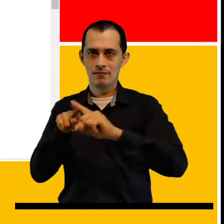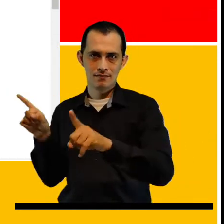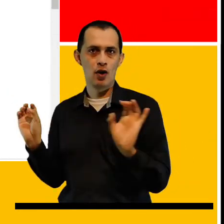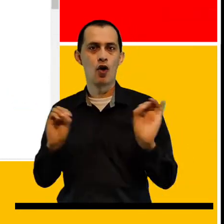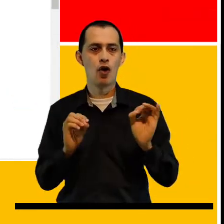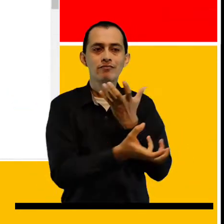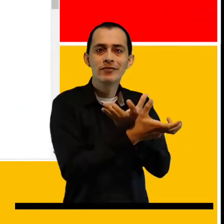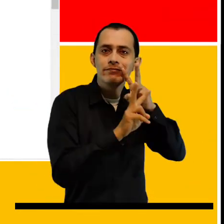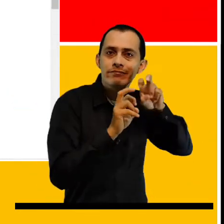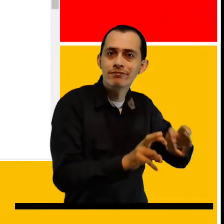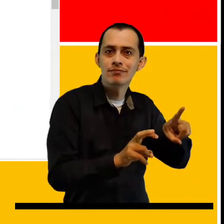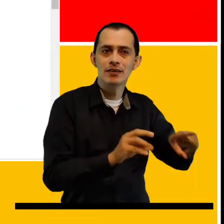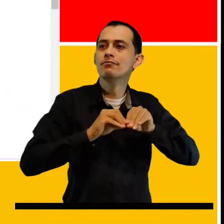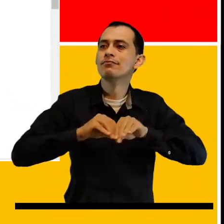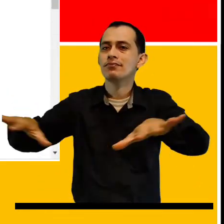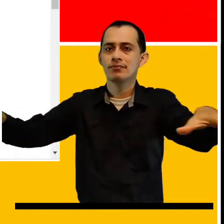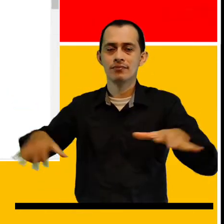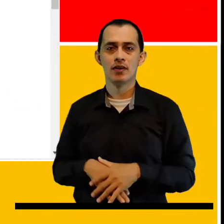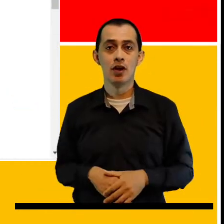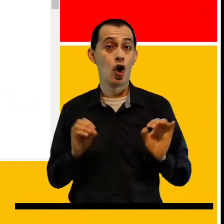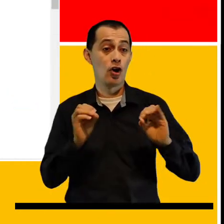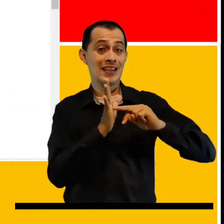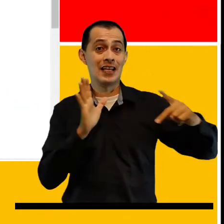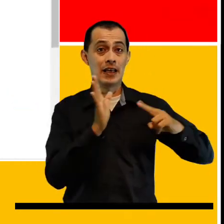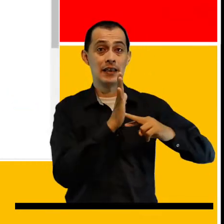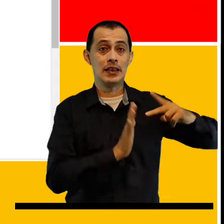Producción técnica tecnológica qué tiene que ver más con el desarrollo de conceptos,